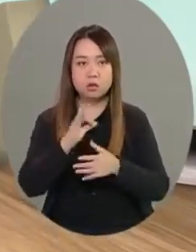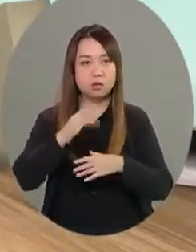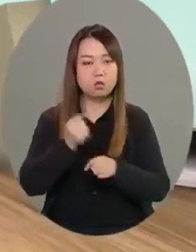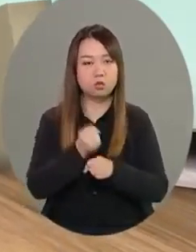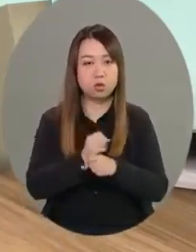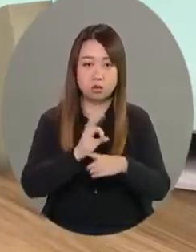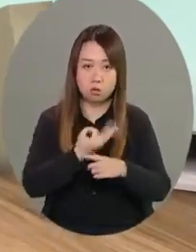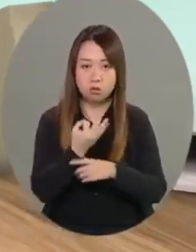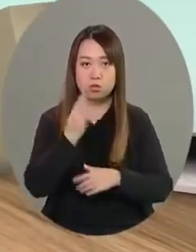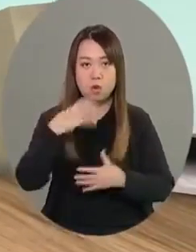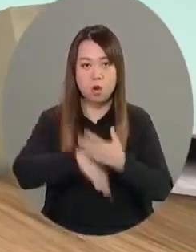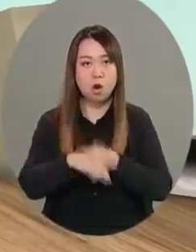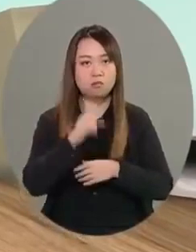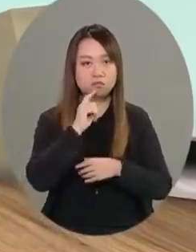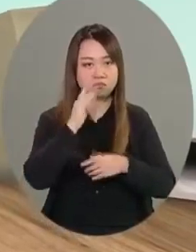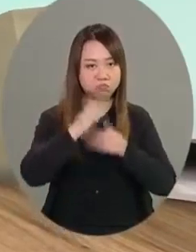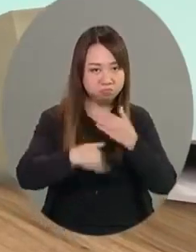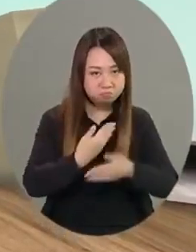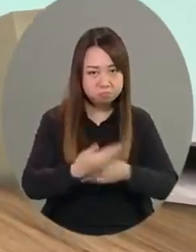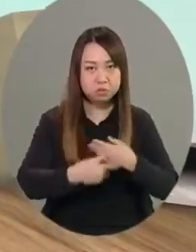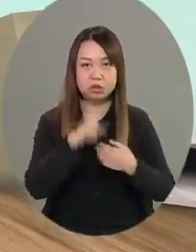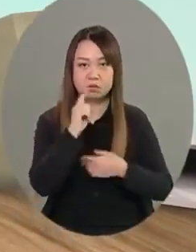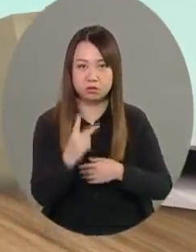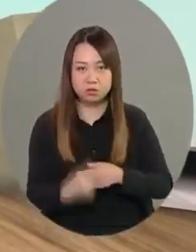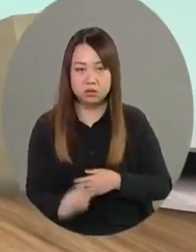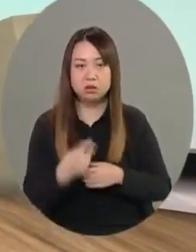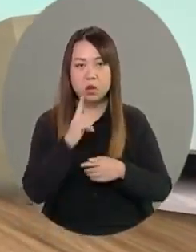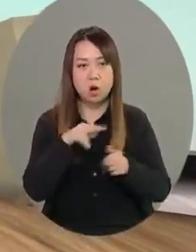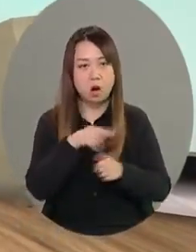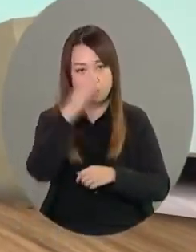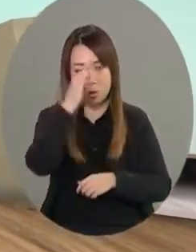先后两次呢都表示监警会没有独立调查权